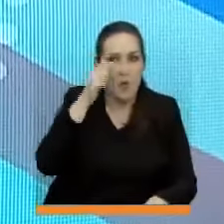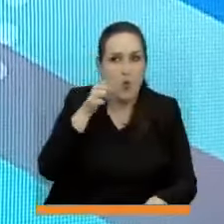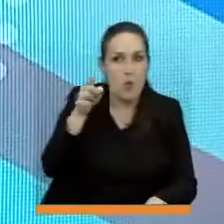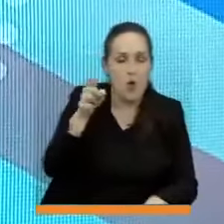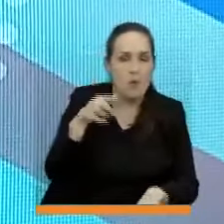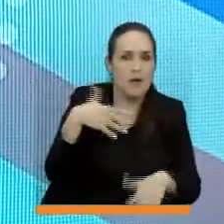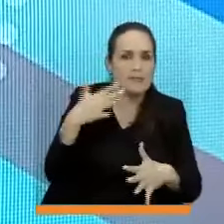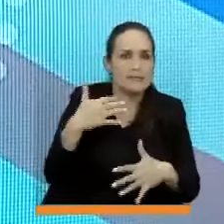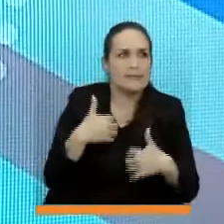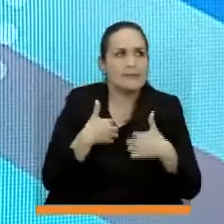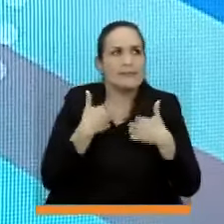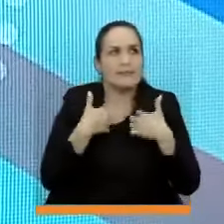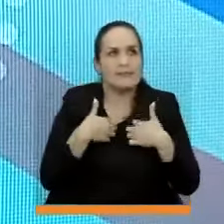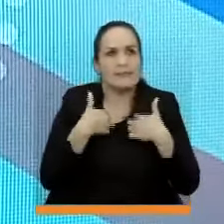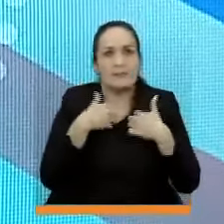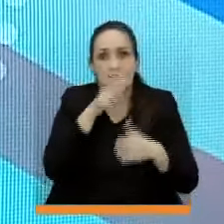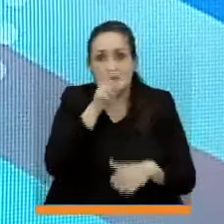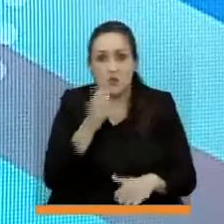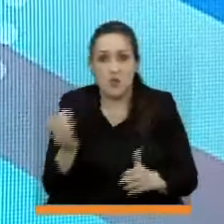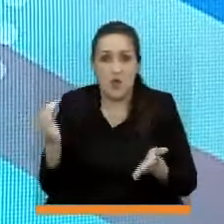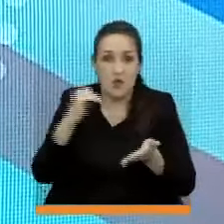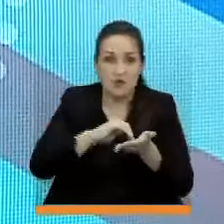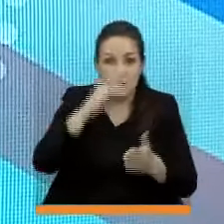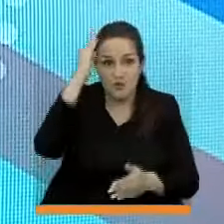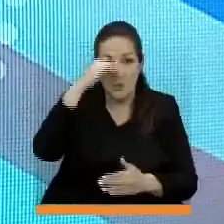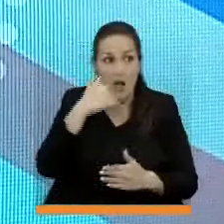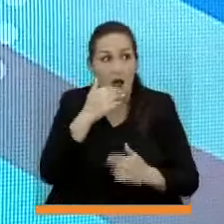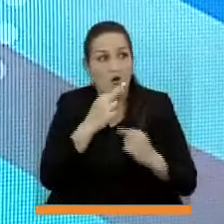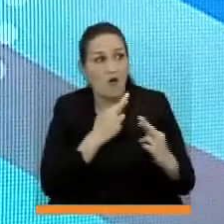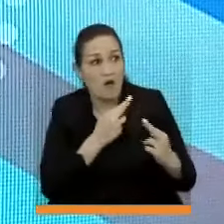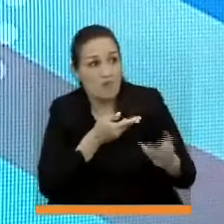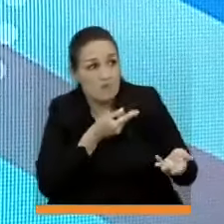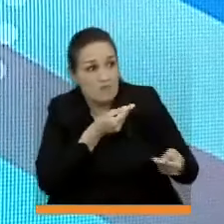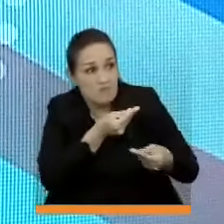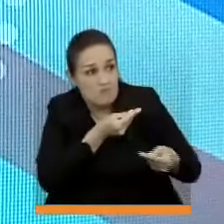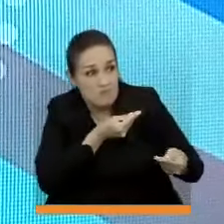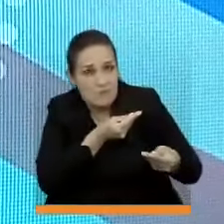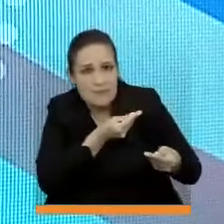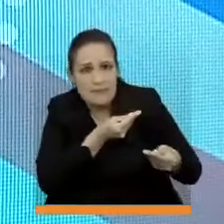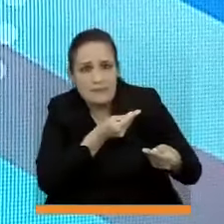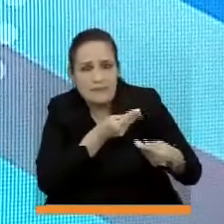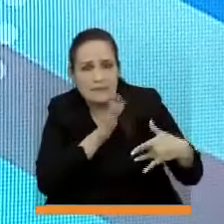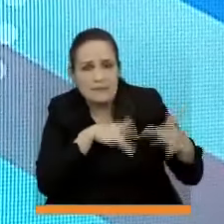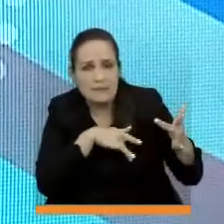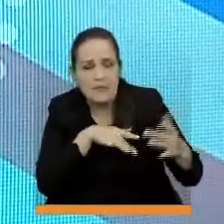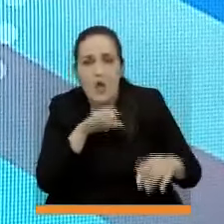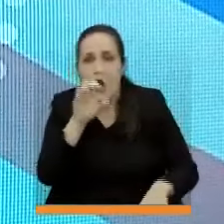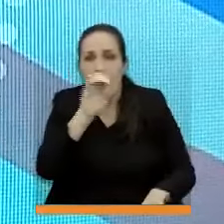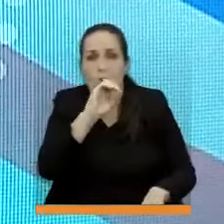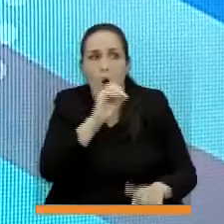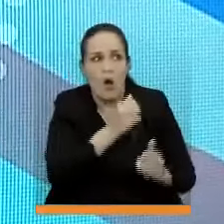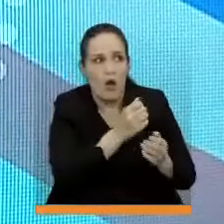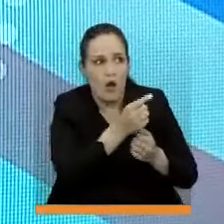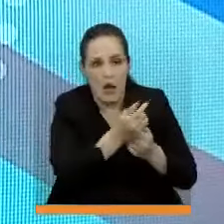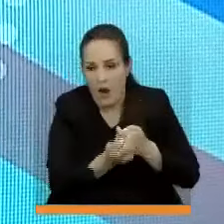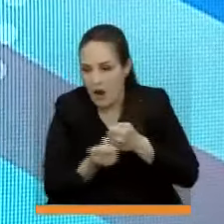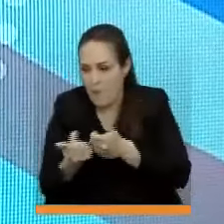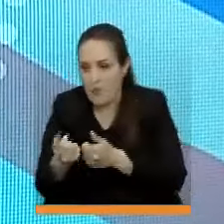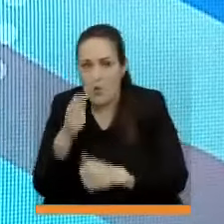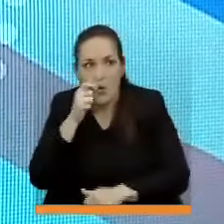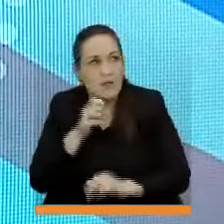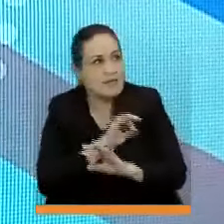CON EL PRESIDENTE RUSO